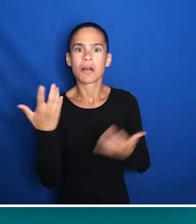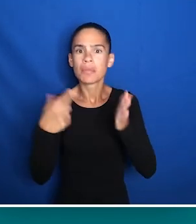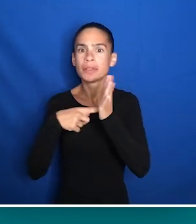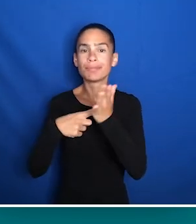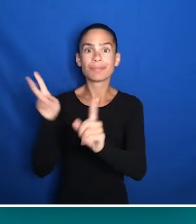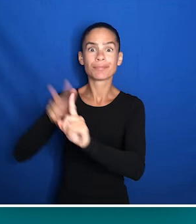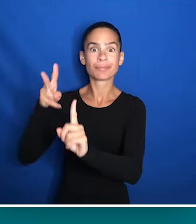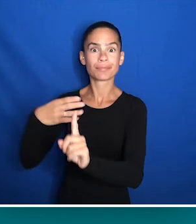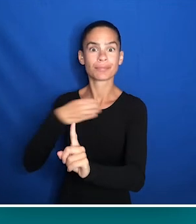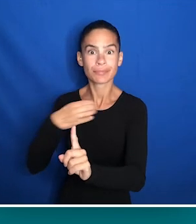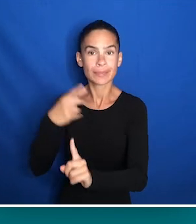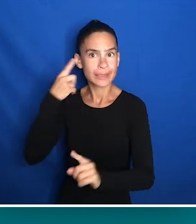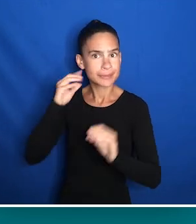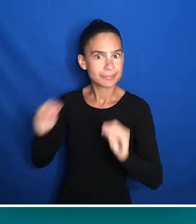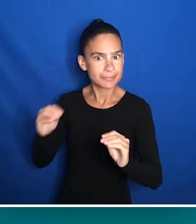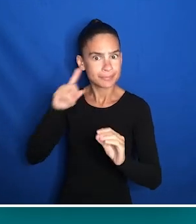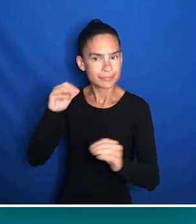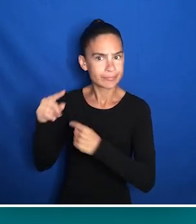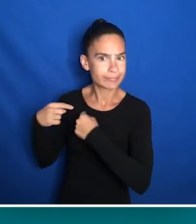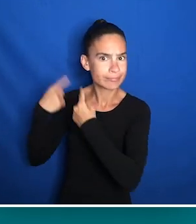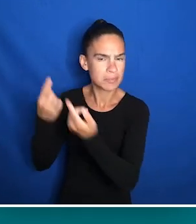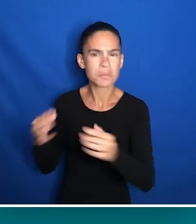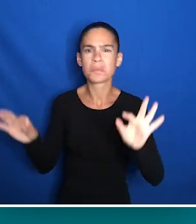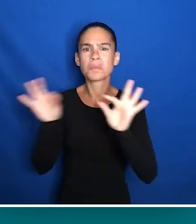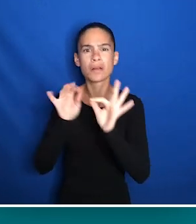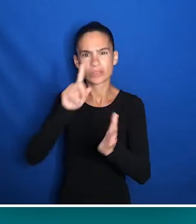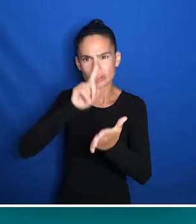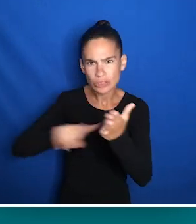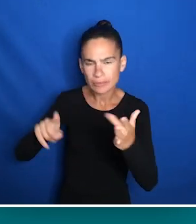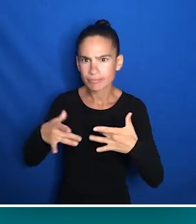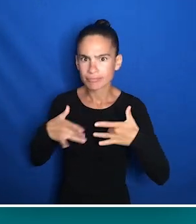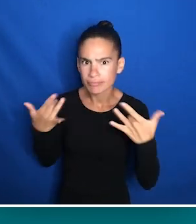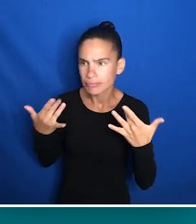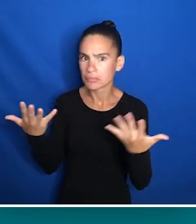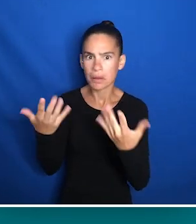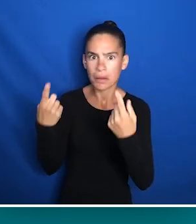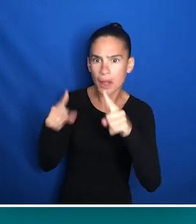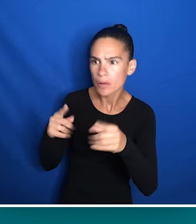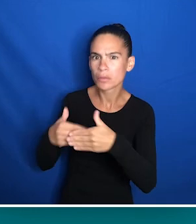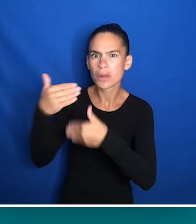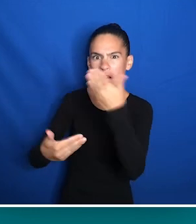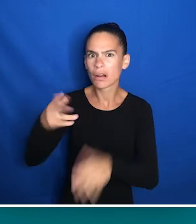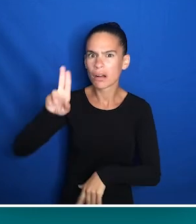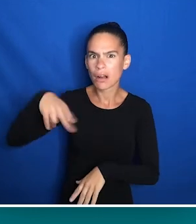y no has recibido respuesta, es muy importante dar seguimiento y conocer el estado de las cosas y dónde se encuentran,